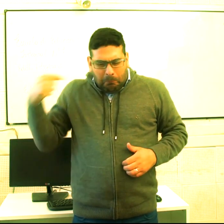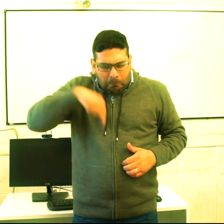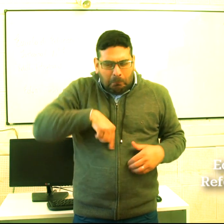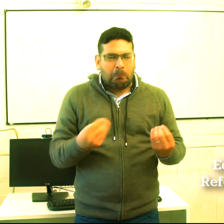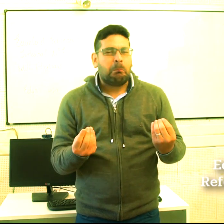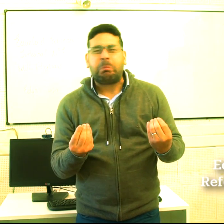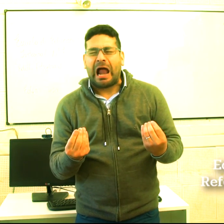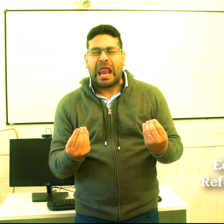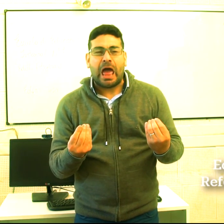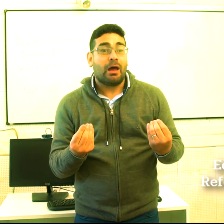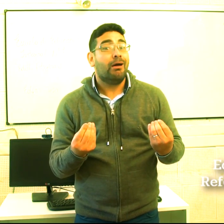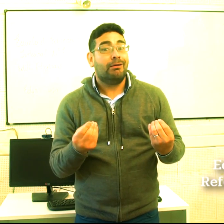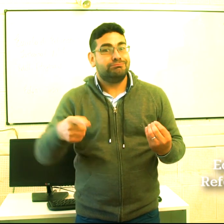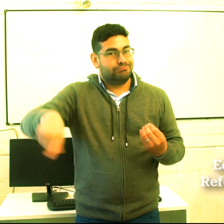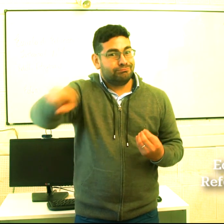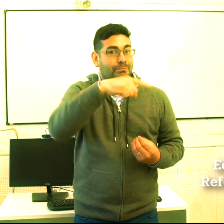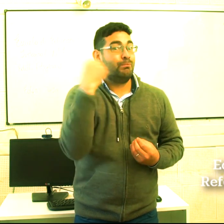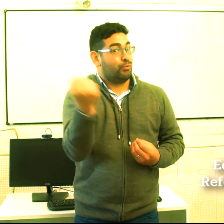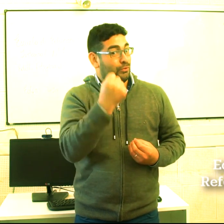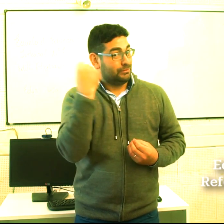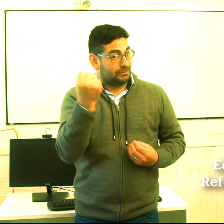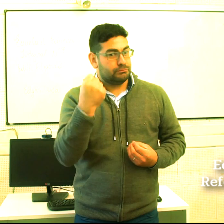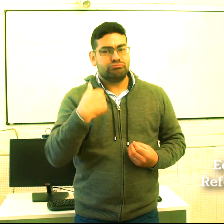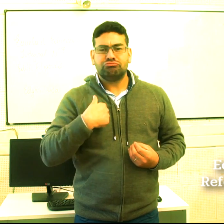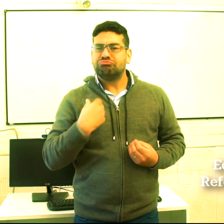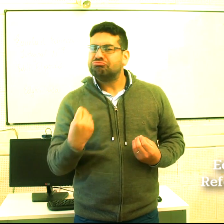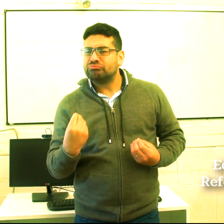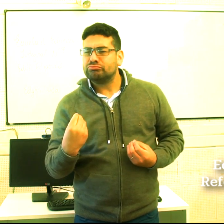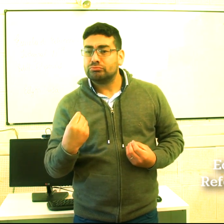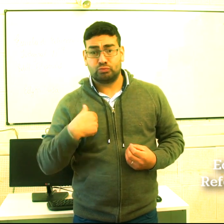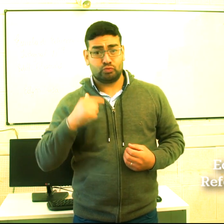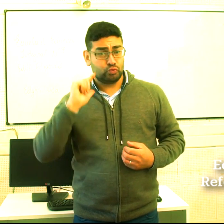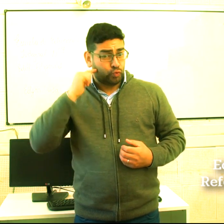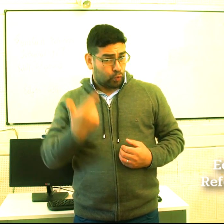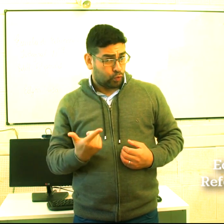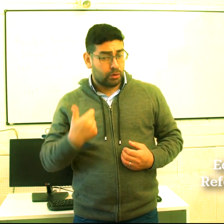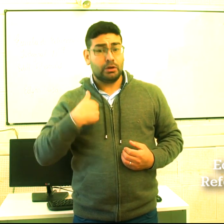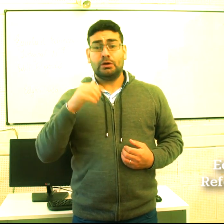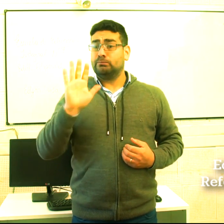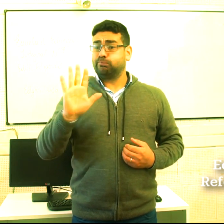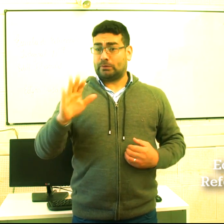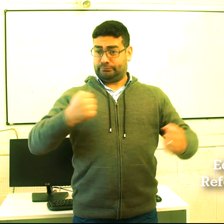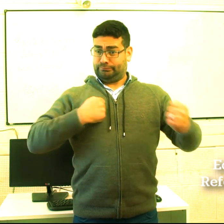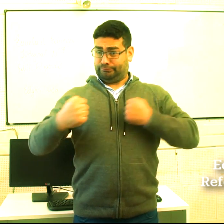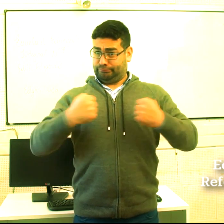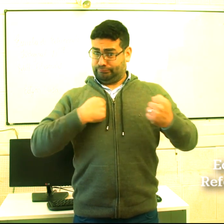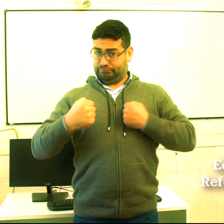Estamos acá por algo muy importante. Yo soy sordo, mi seña personal es